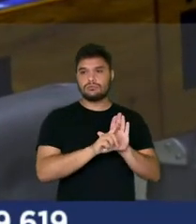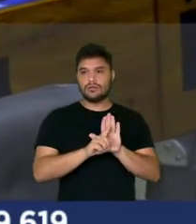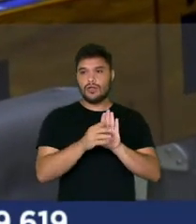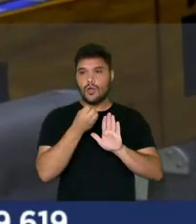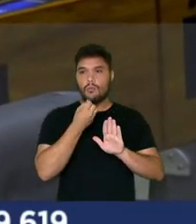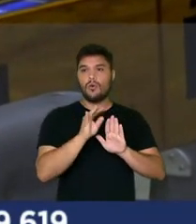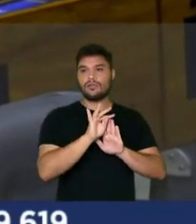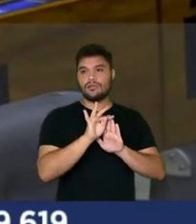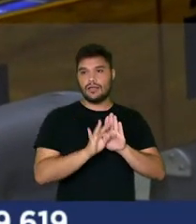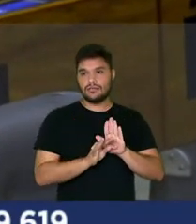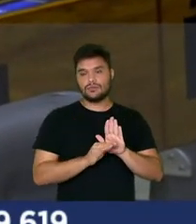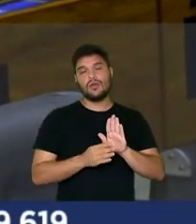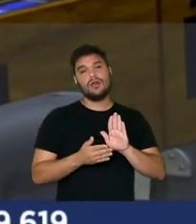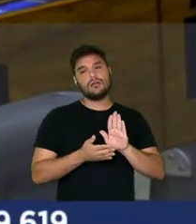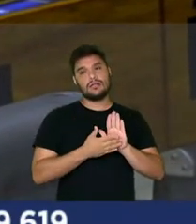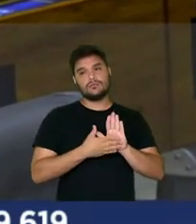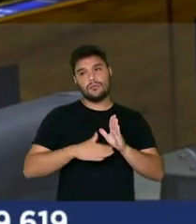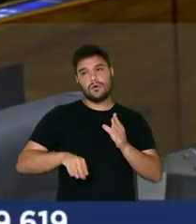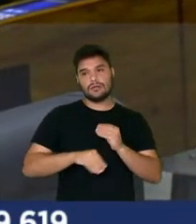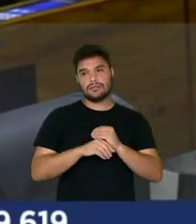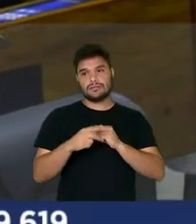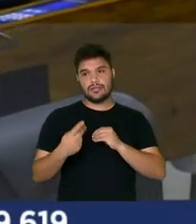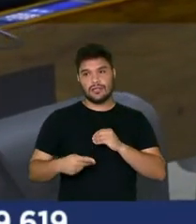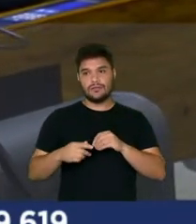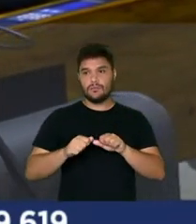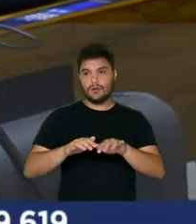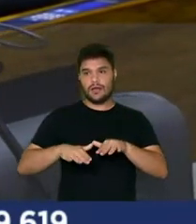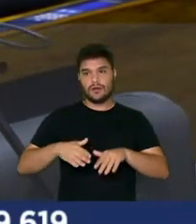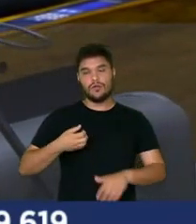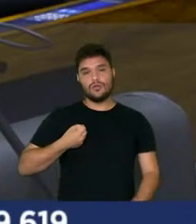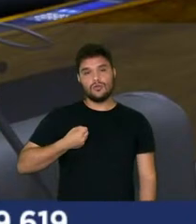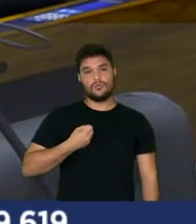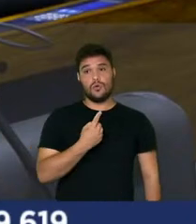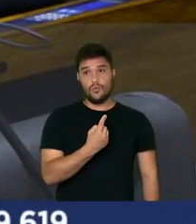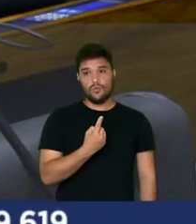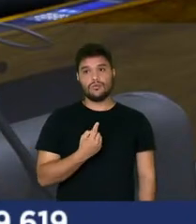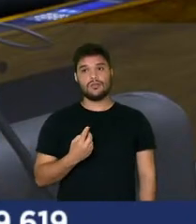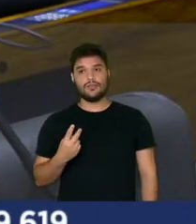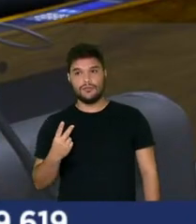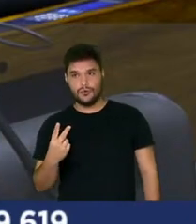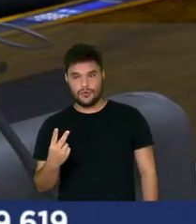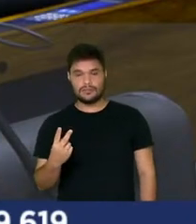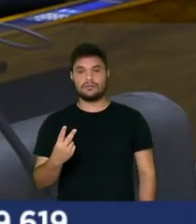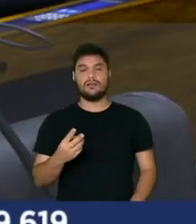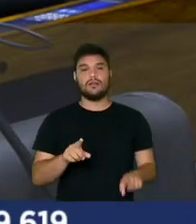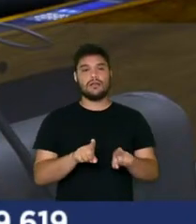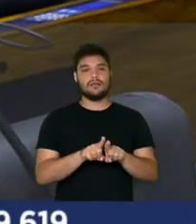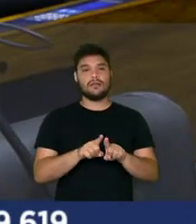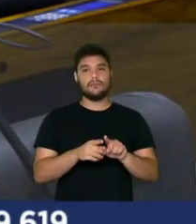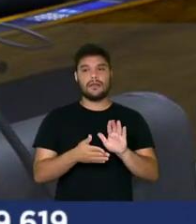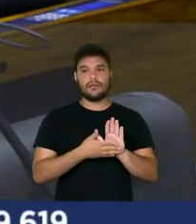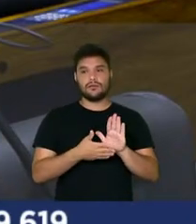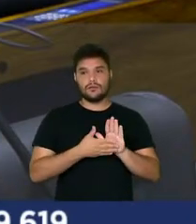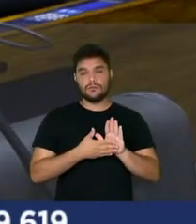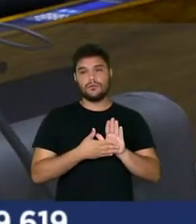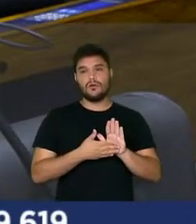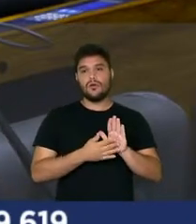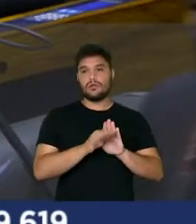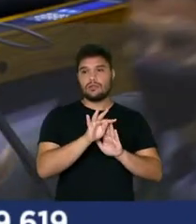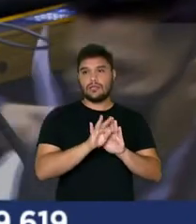CONSTITUCIONALIDADE JURIDICIDADE, BOA TÉCNICA LEGISLATIVA DAS EMENDAS DE PLENÁRIO, NÚMEROS 1 E 2. E